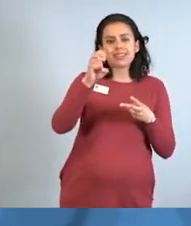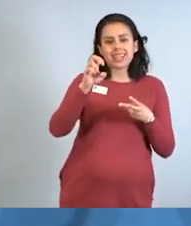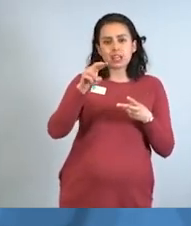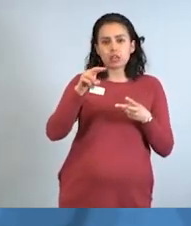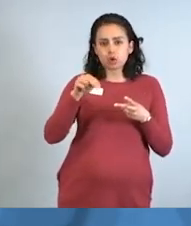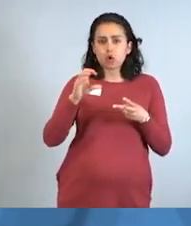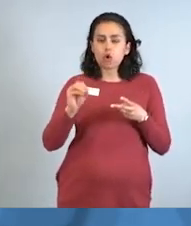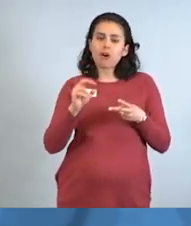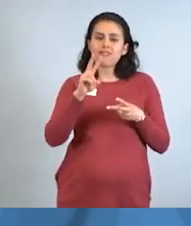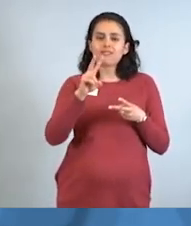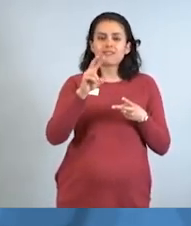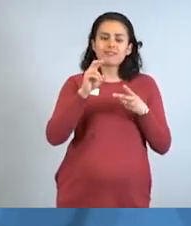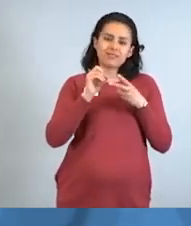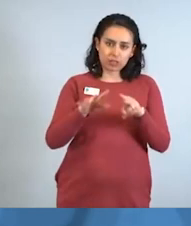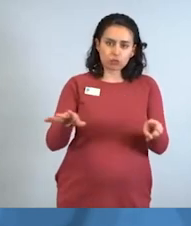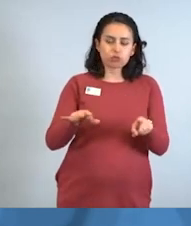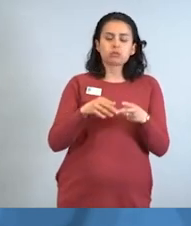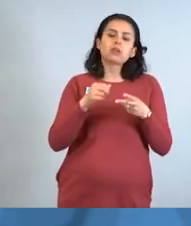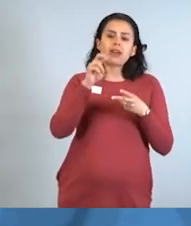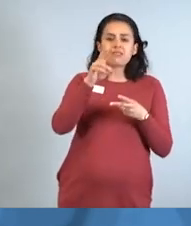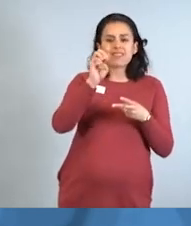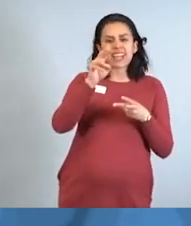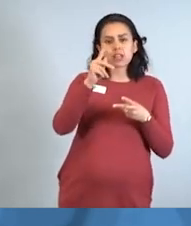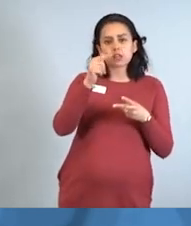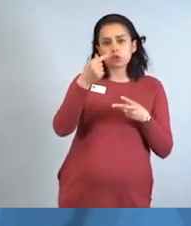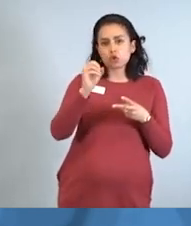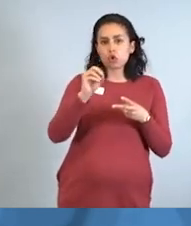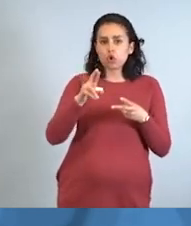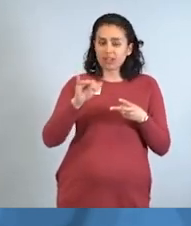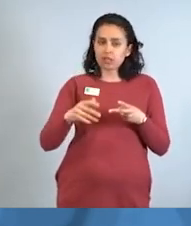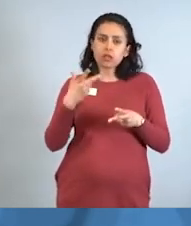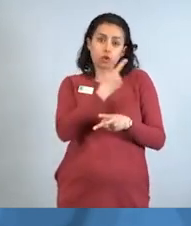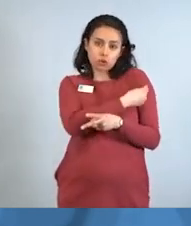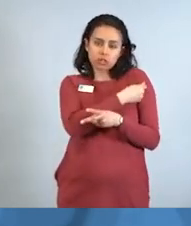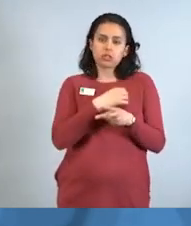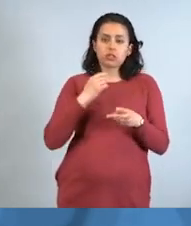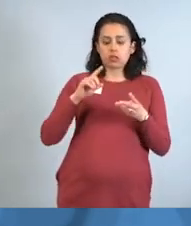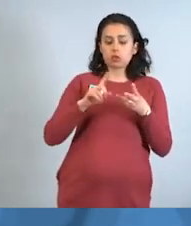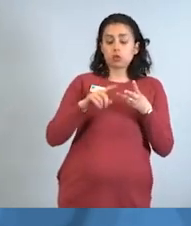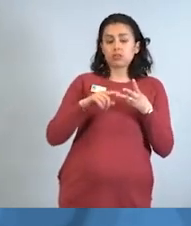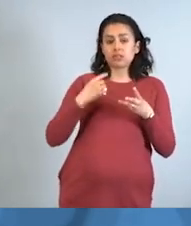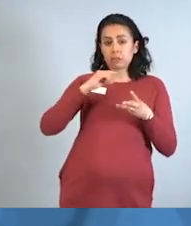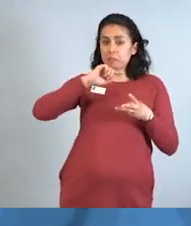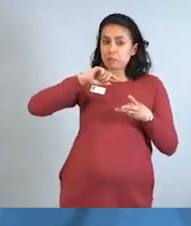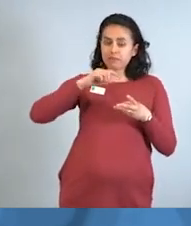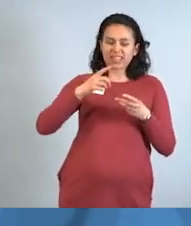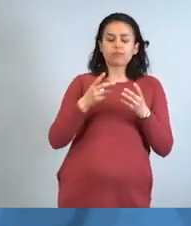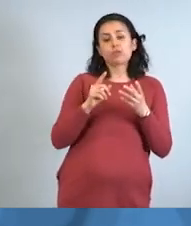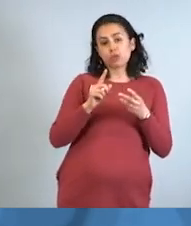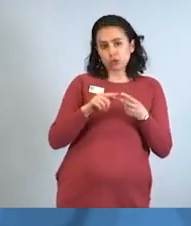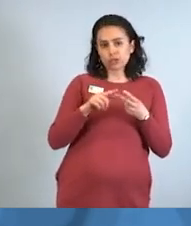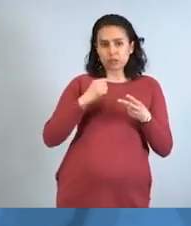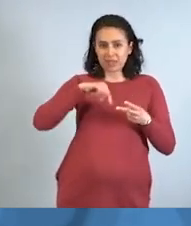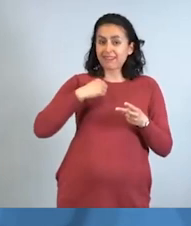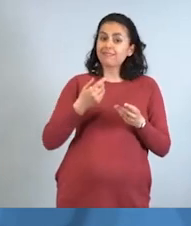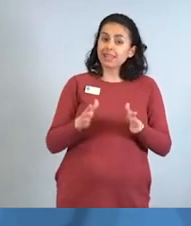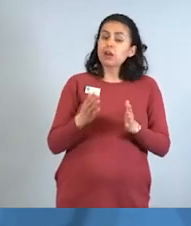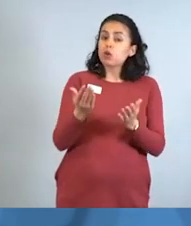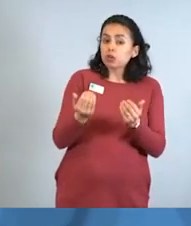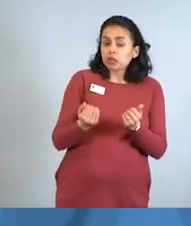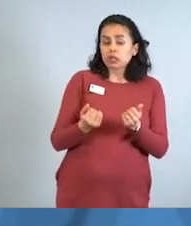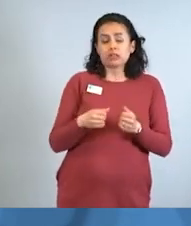Tuota toista adenovirusvektorirokotetta odottelemme vielä. Sen lähettäminen Eurooppaan pysäytettiin kaksi päivää sitten.